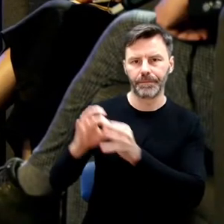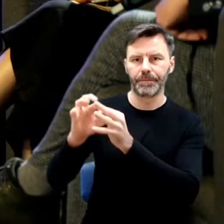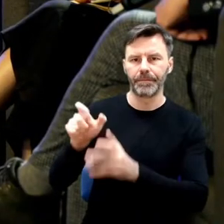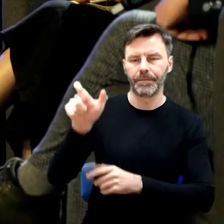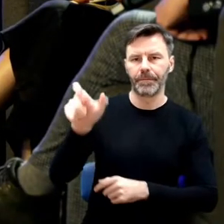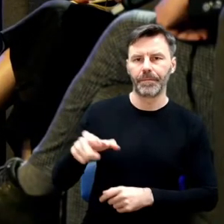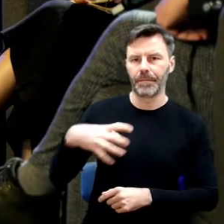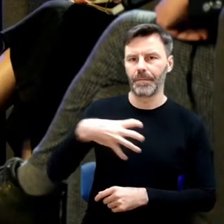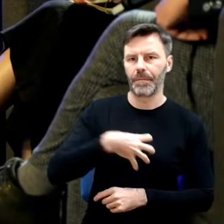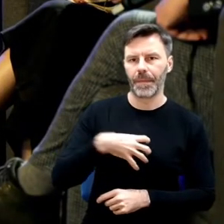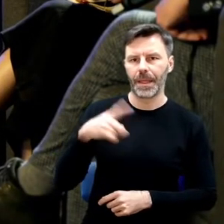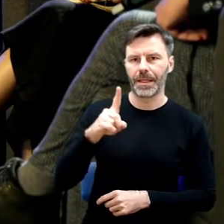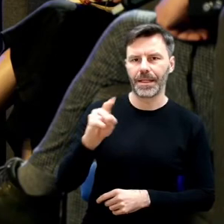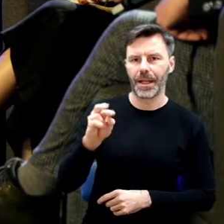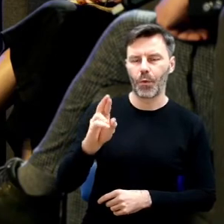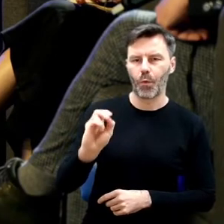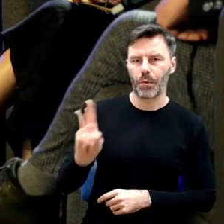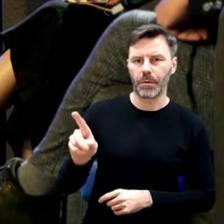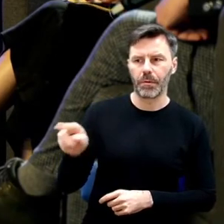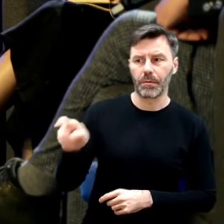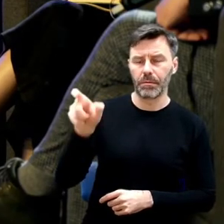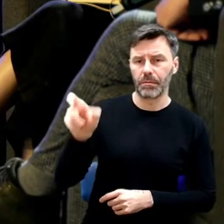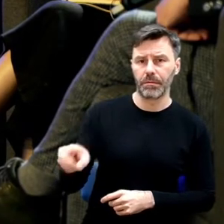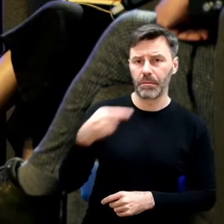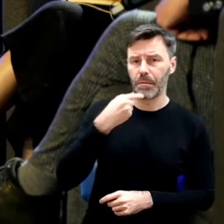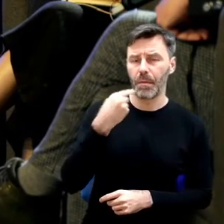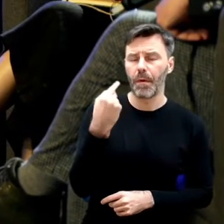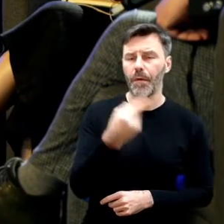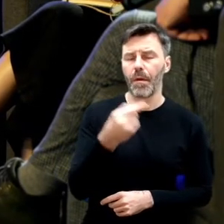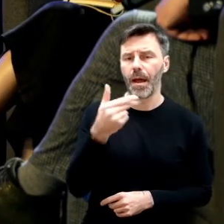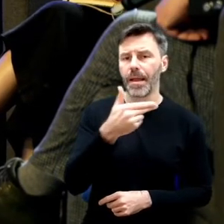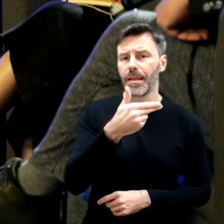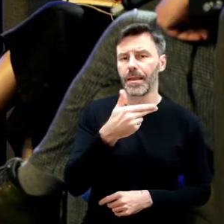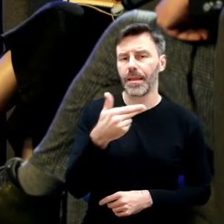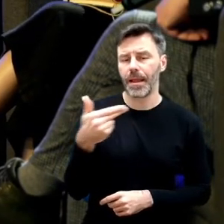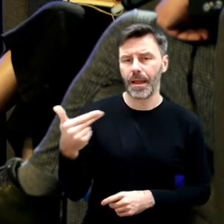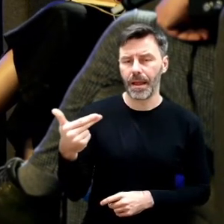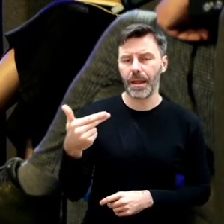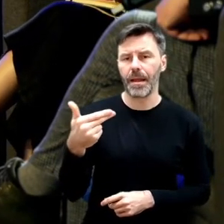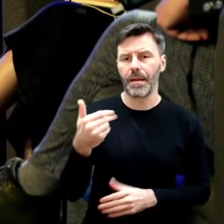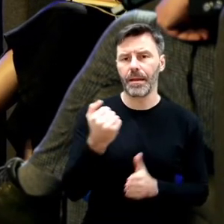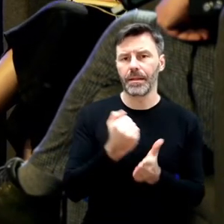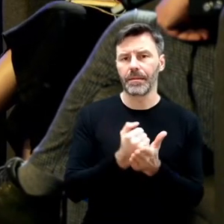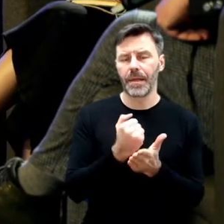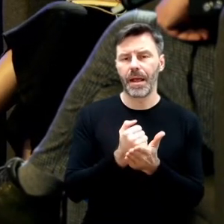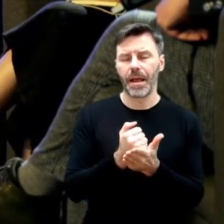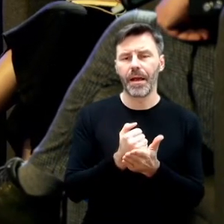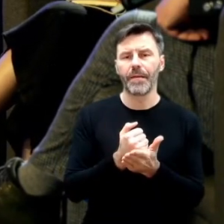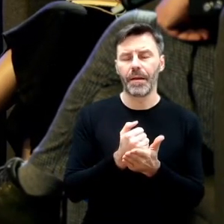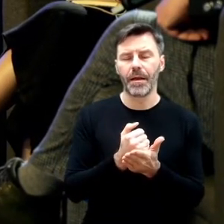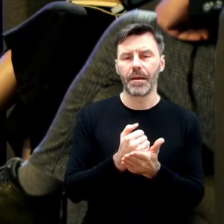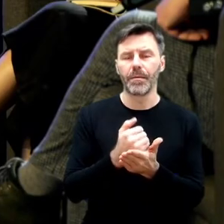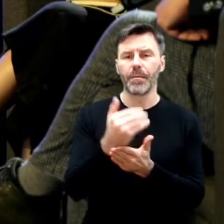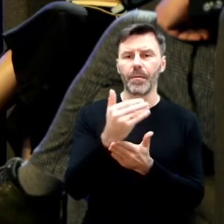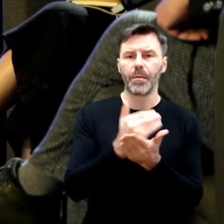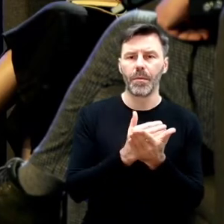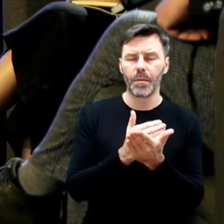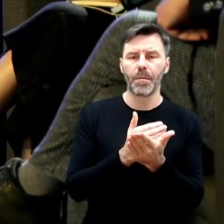który mówił o tych kwestiach związanych z Mieszkaniem+. No u nas szanowni Państwo, tak naprawdę,